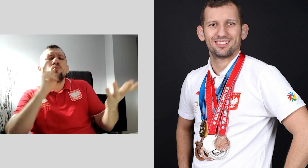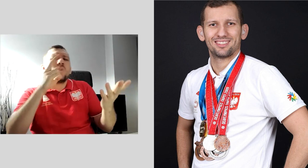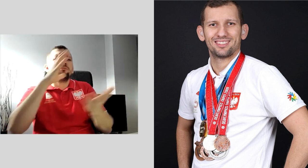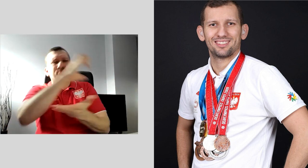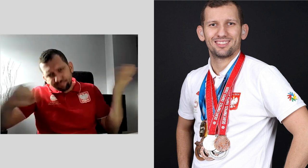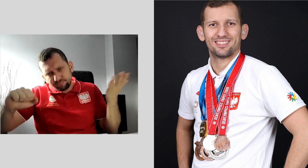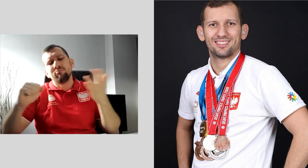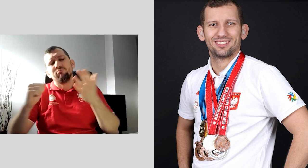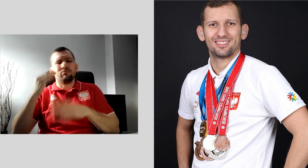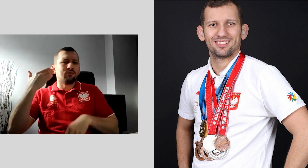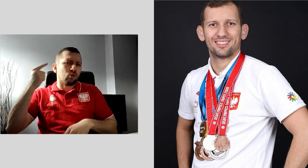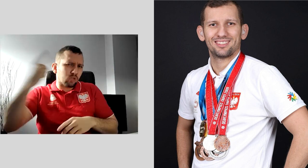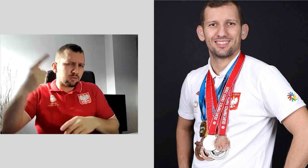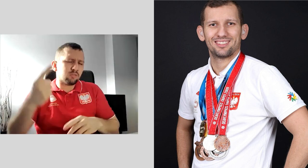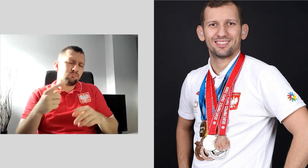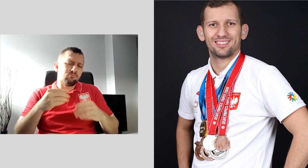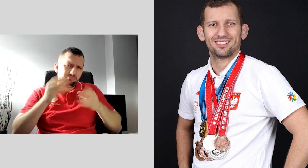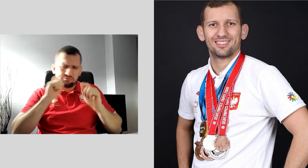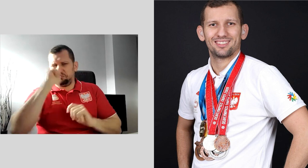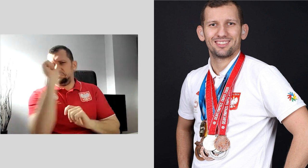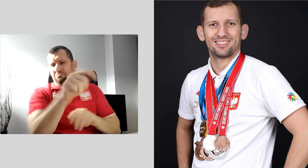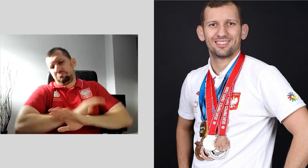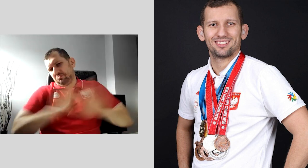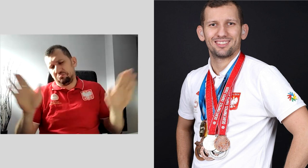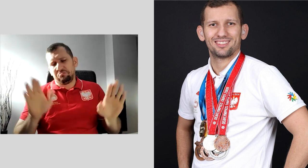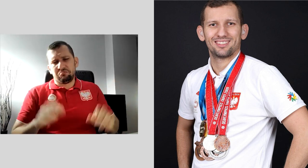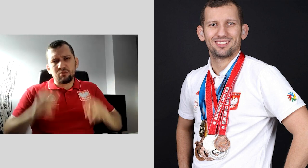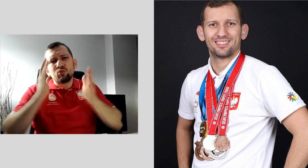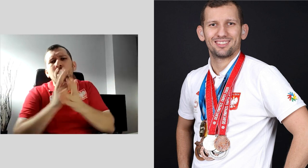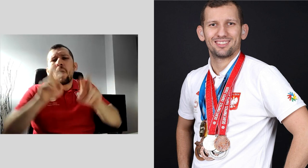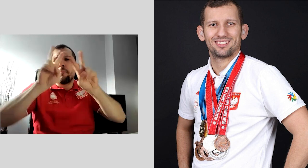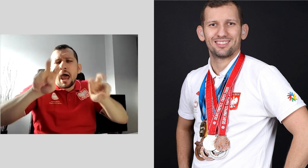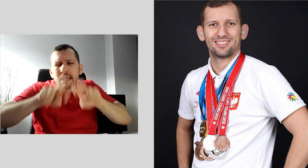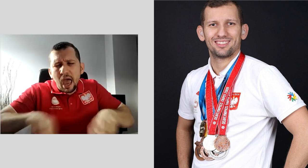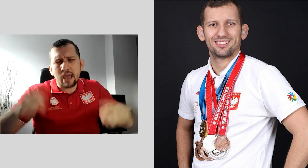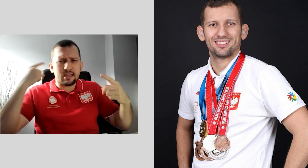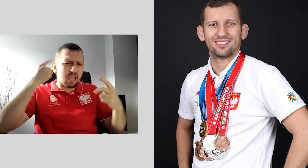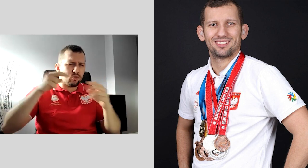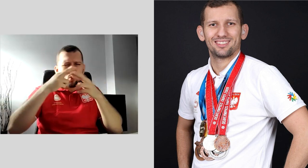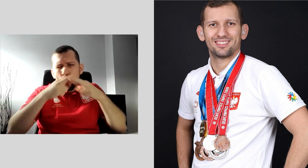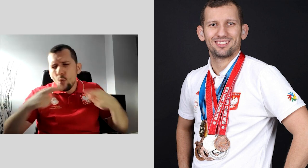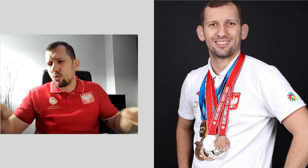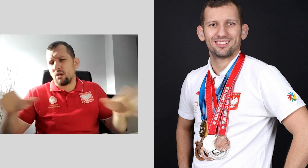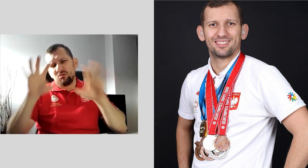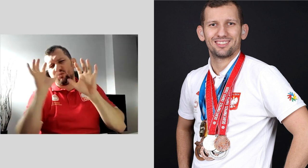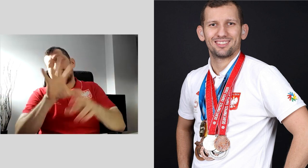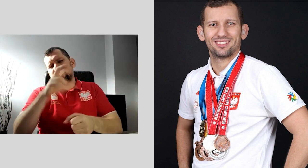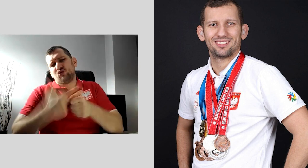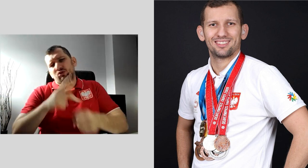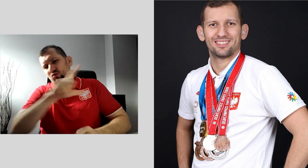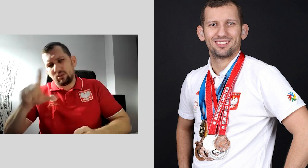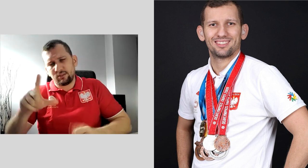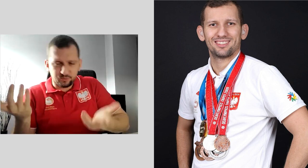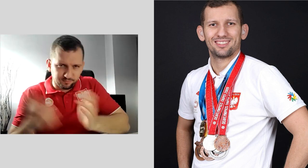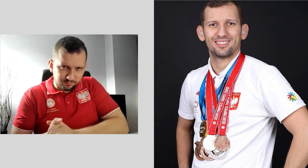na cel charytatywny związany z naszym środowiskiem.